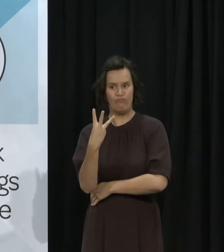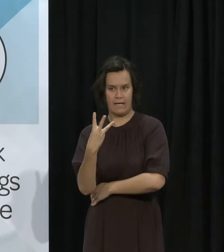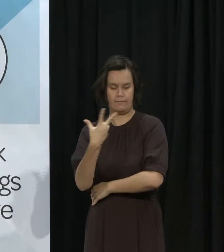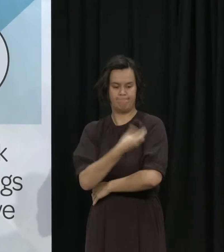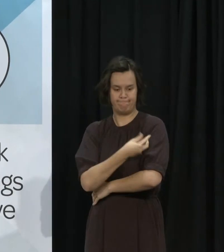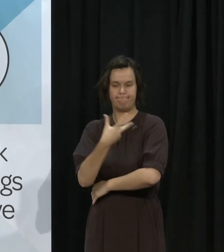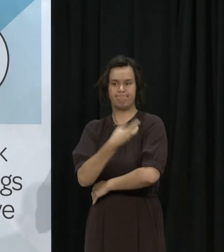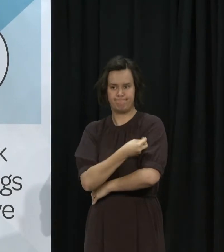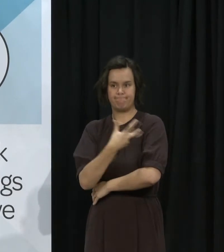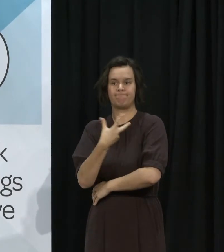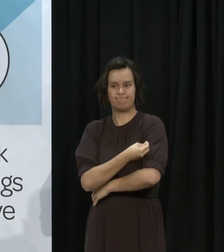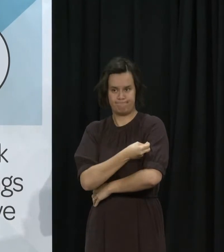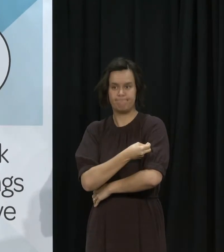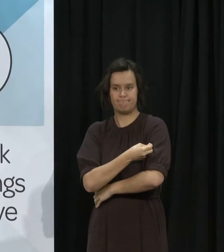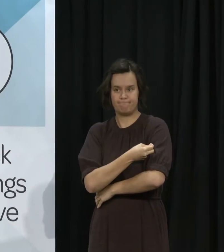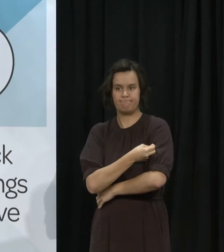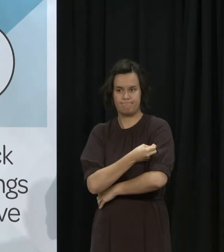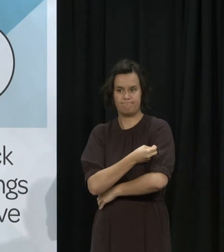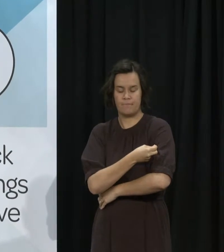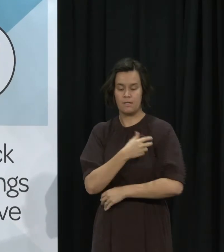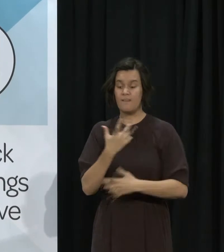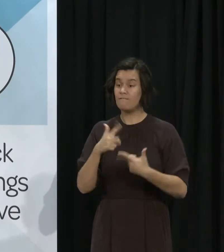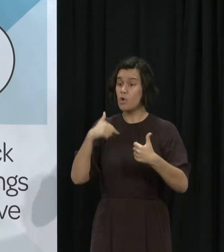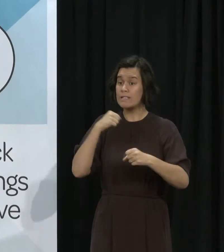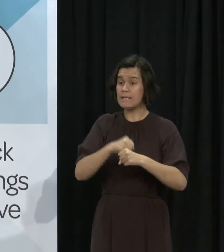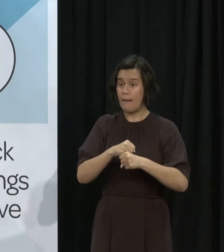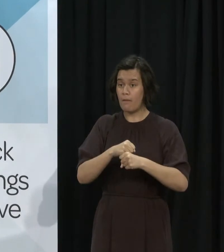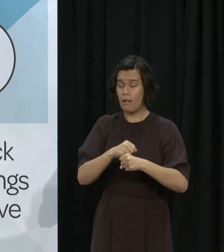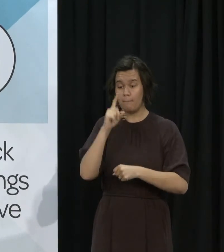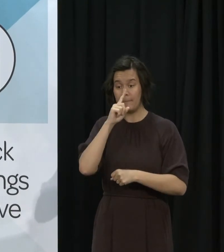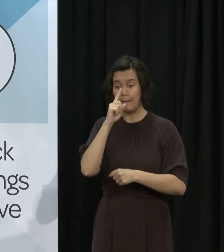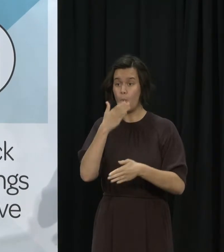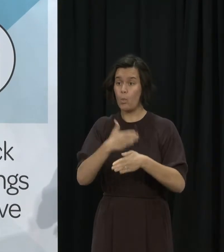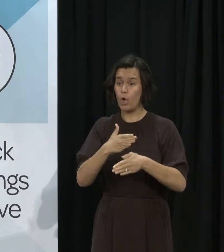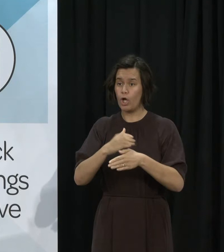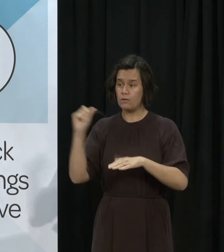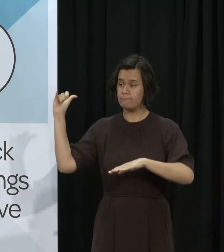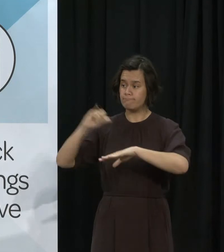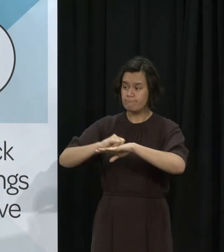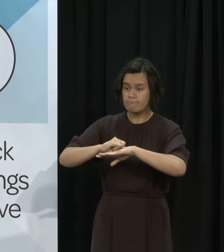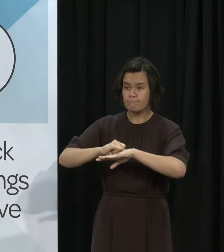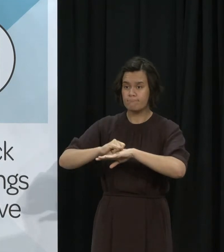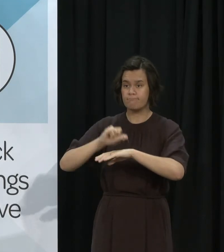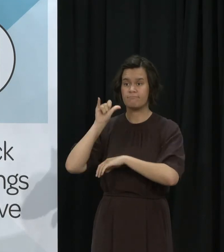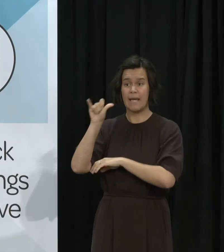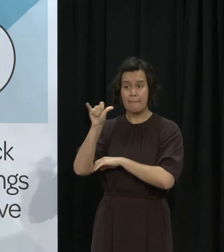i te maapono ko te waahi o nga kaimahi e hiahiatia ana kia werohia, ka roa ano tenei mana whakahaere ki te whakanui i nga